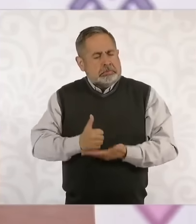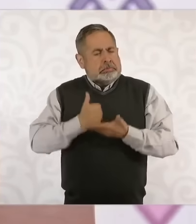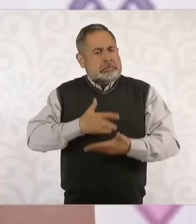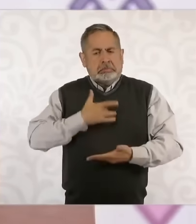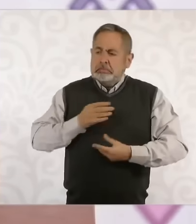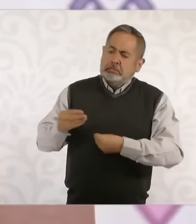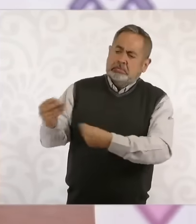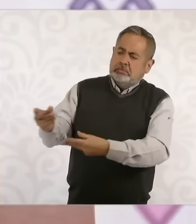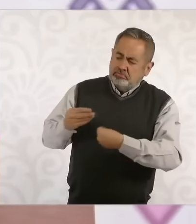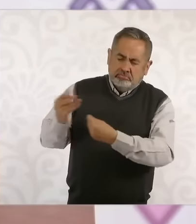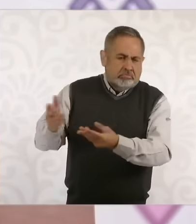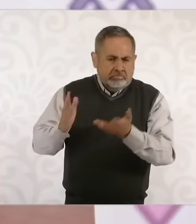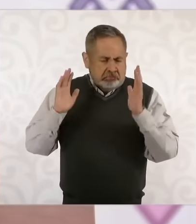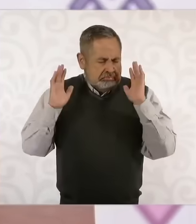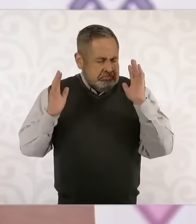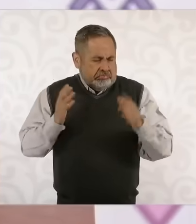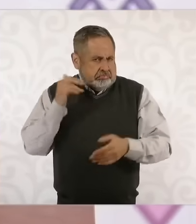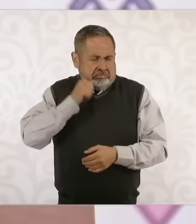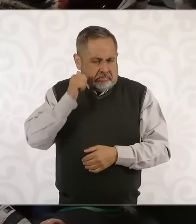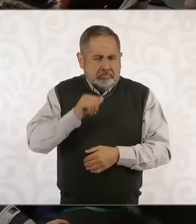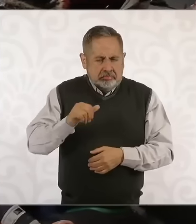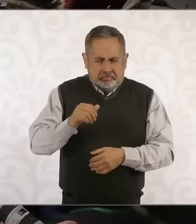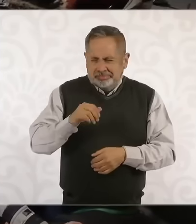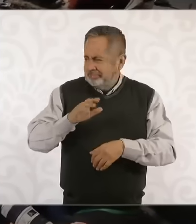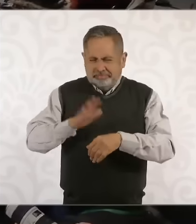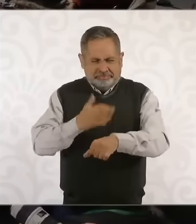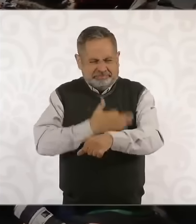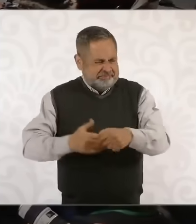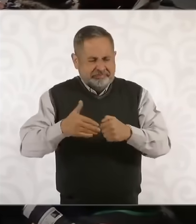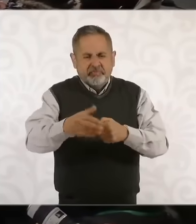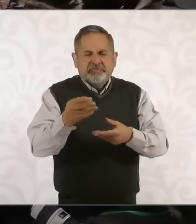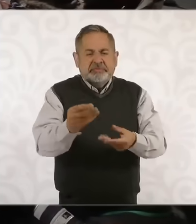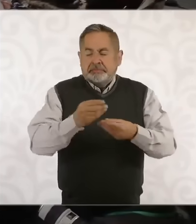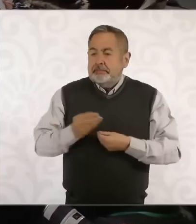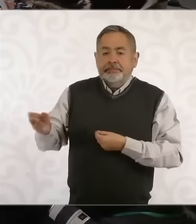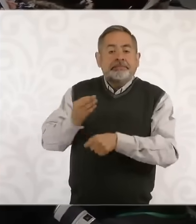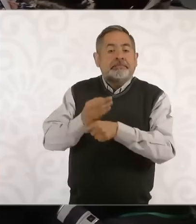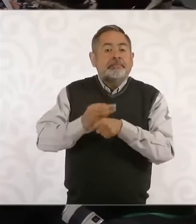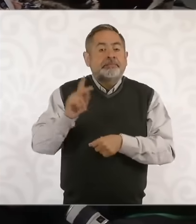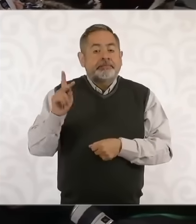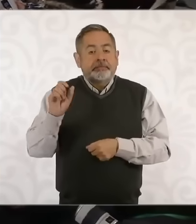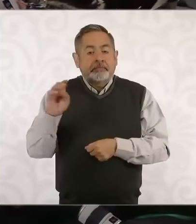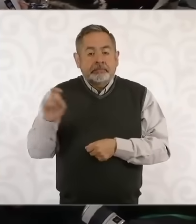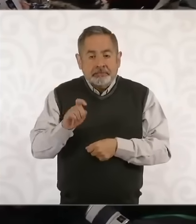Y los datos se los podemos dar más tarde, que estaba Pemex eh haciéndome la tendencia histórica